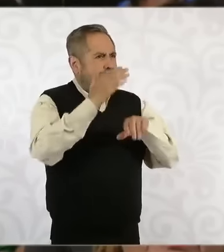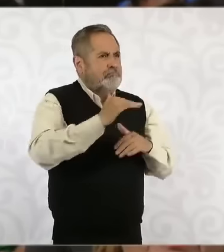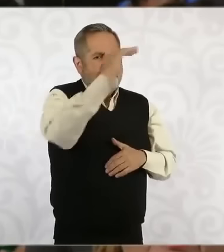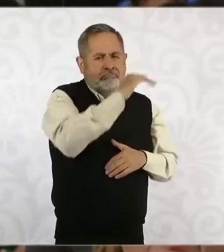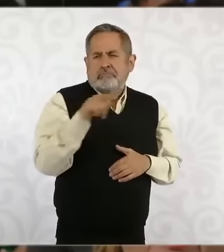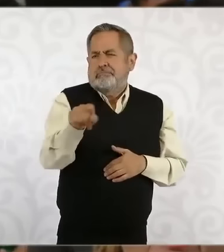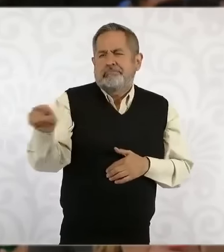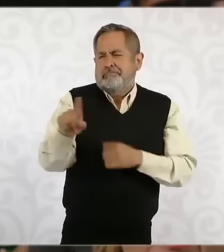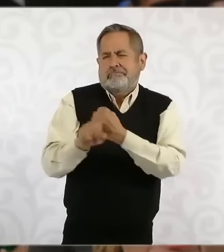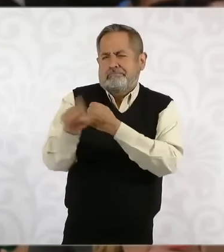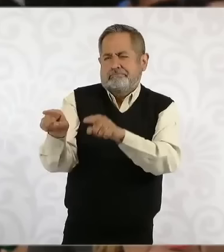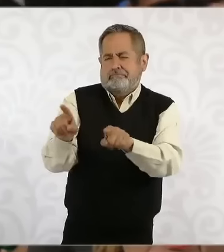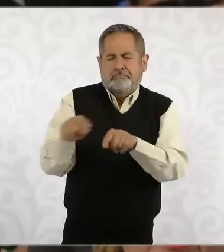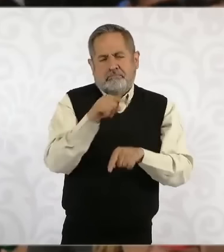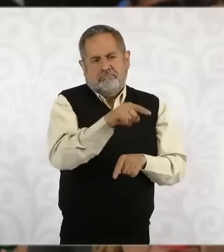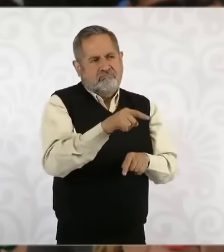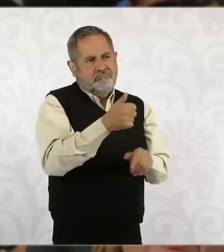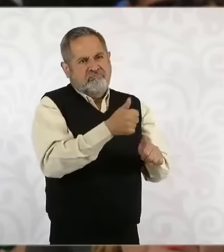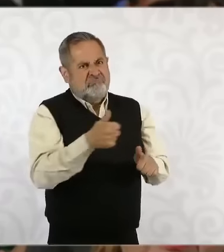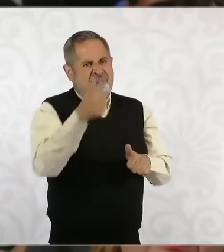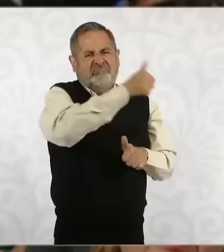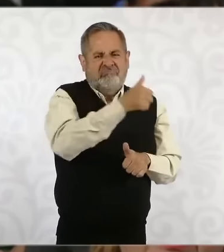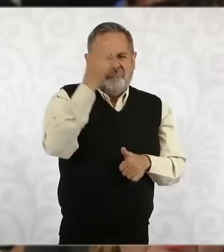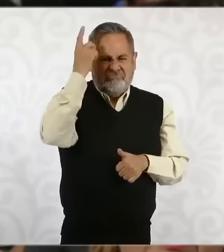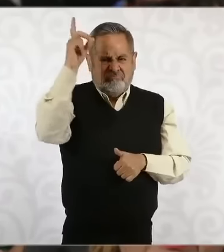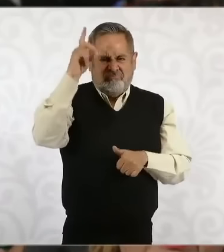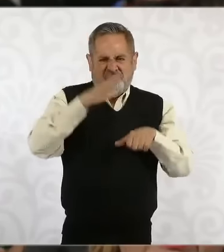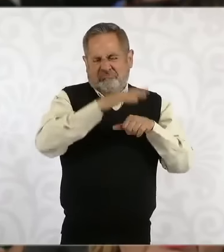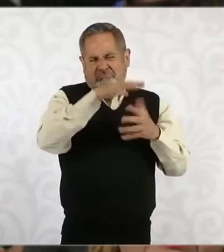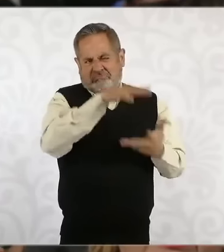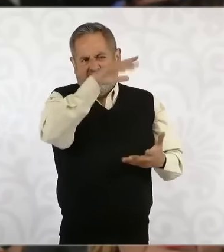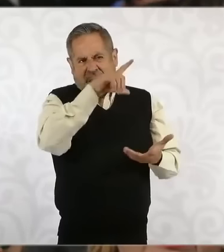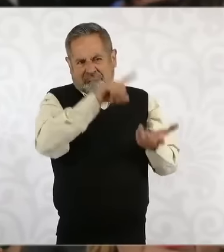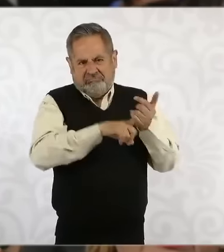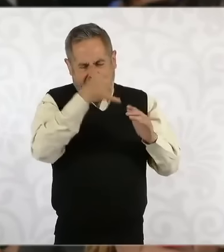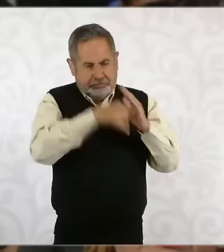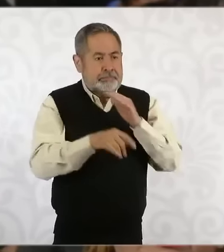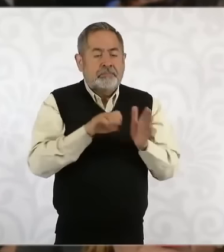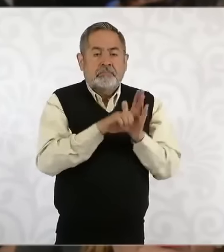de ellos. Esto es para una reflexión más profunda, presidenta. El Reforma publica